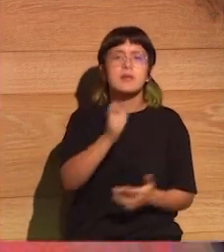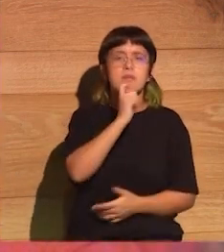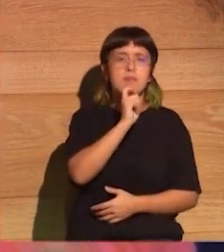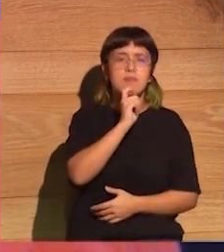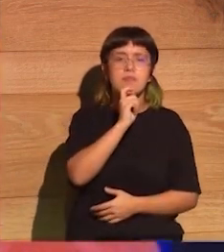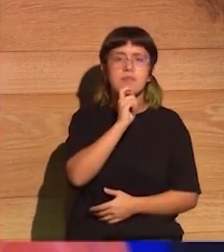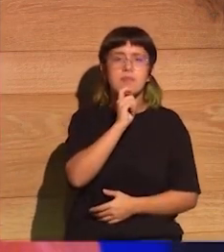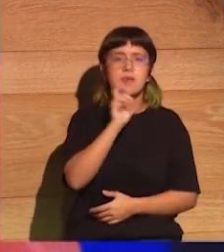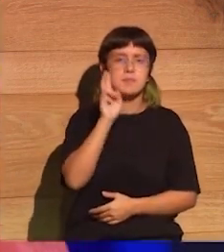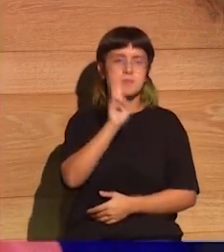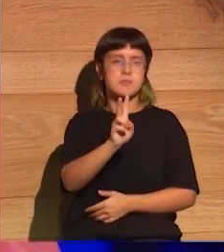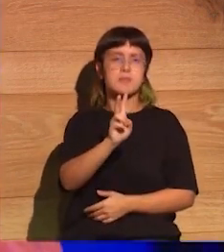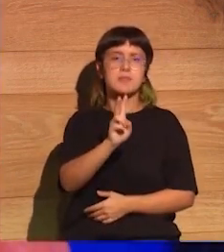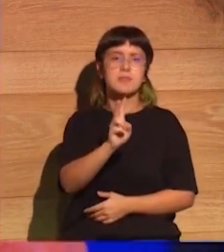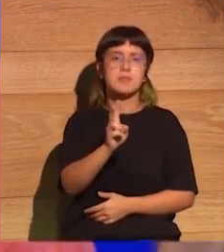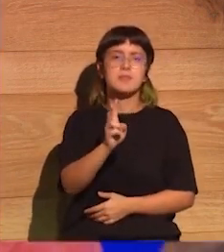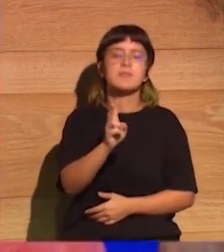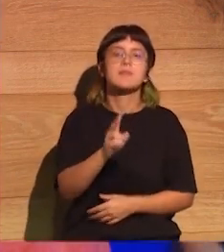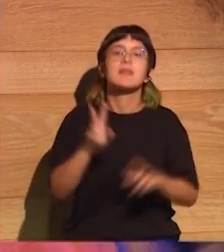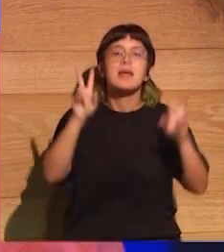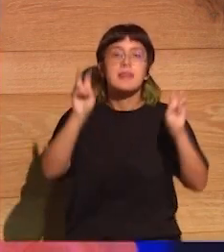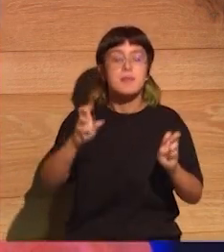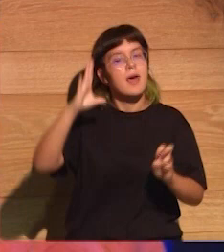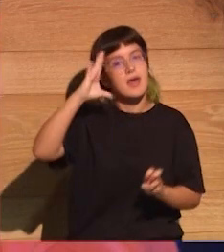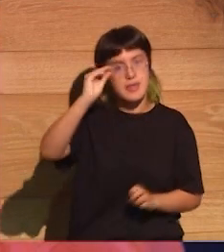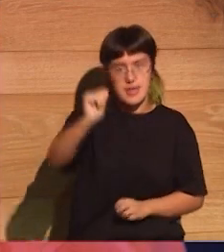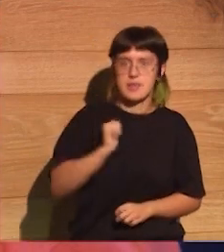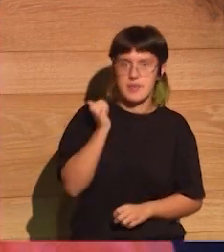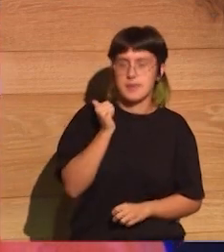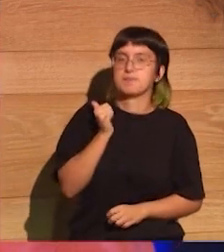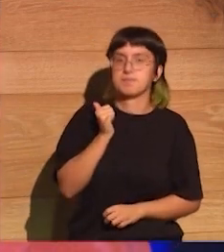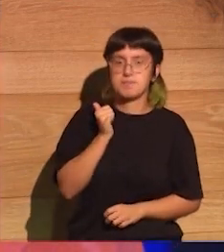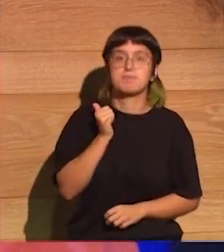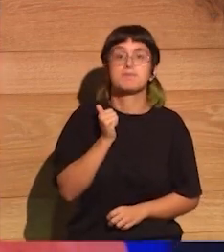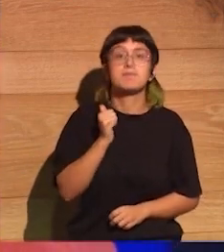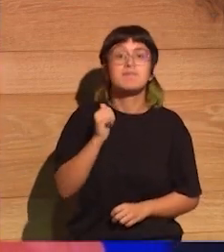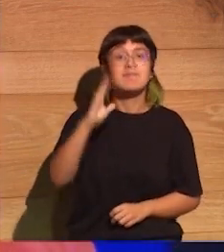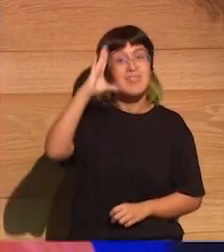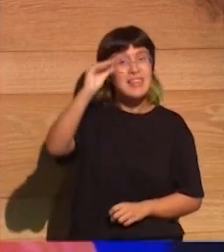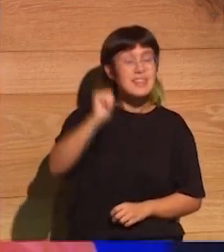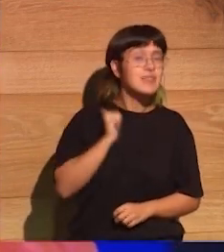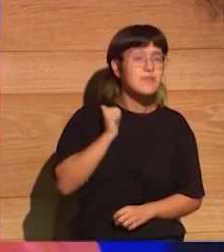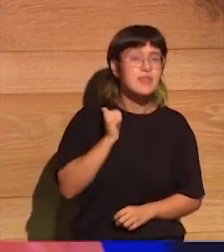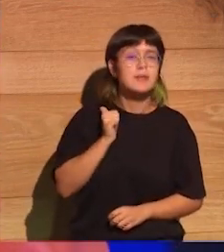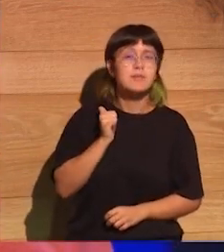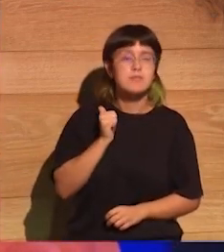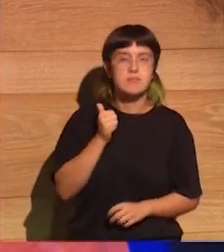que vamos a tratar durante estos días, que es la inteligencia artificial, la inteligencia artificial nos trae un campo aparentemente ilimitado